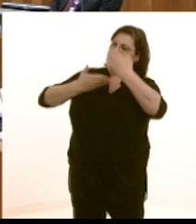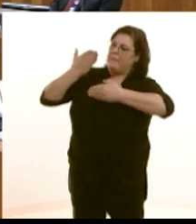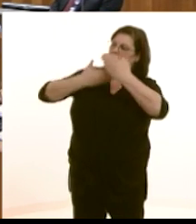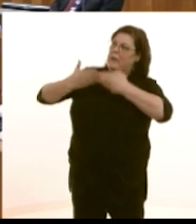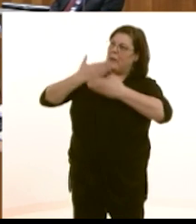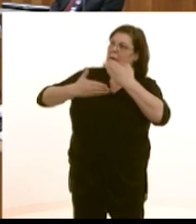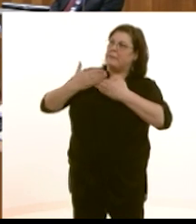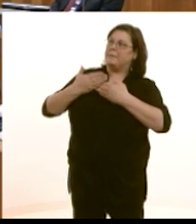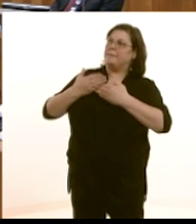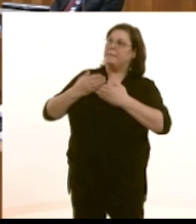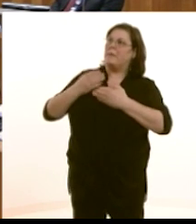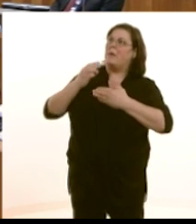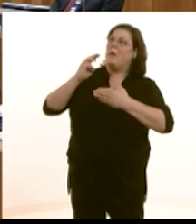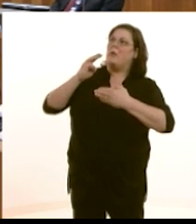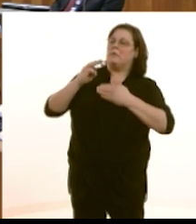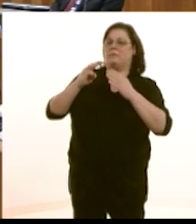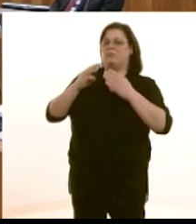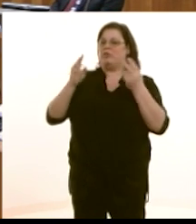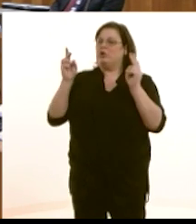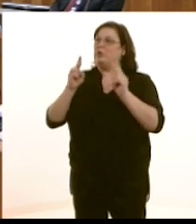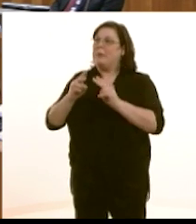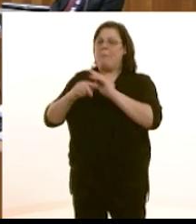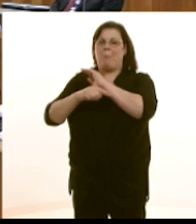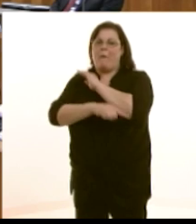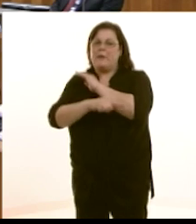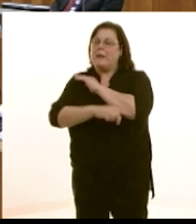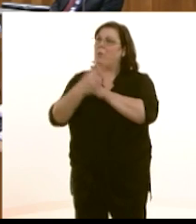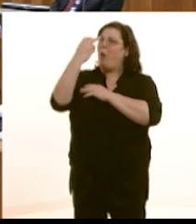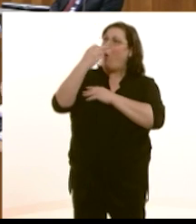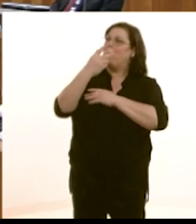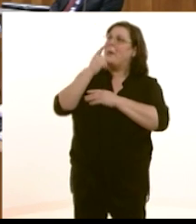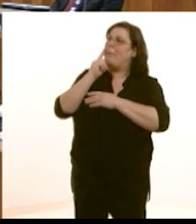roiír wybodaeth ddiweddaraf am ymrwymiad Llywodraeth Cymru i fynd iír afael ‚ thlodi